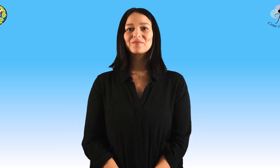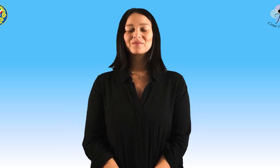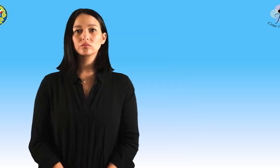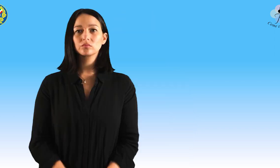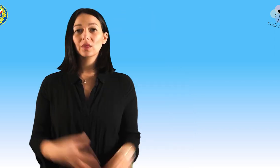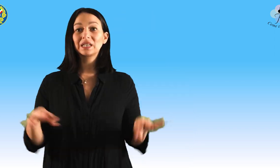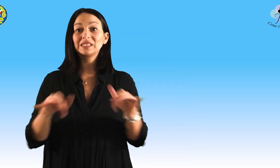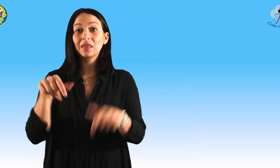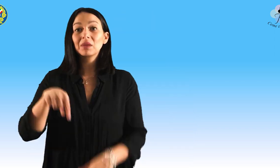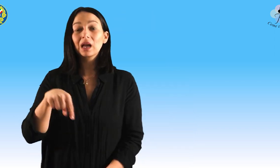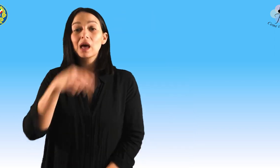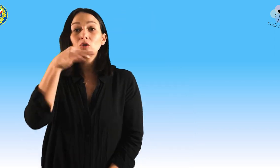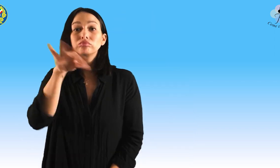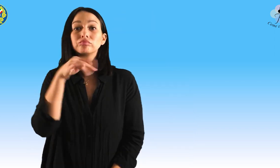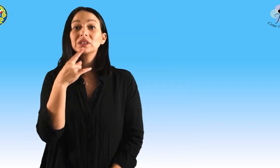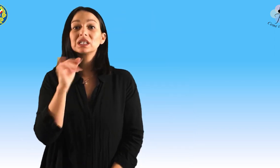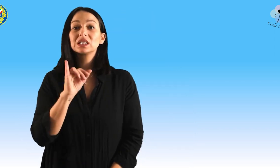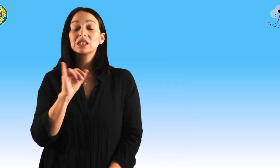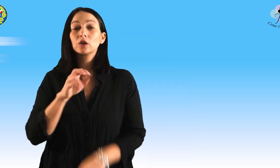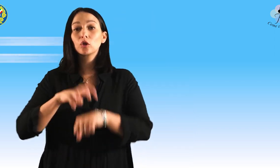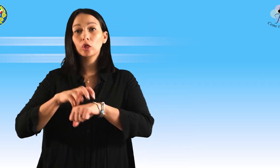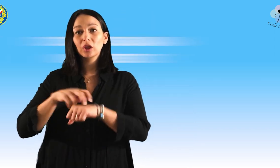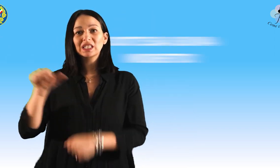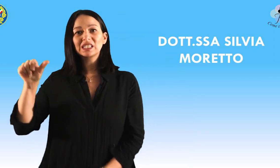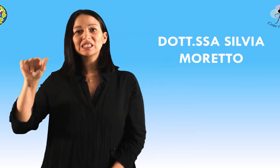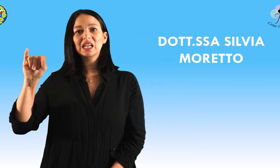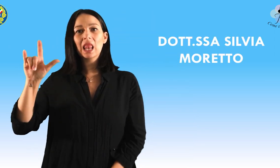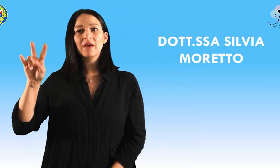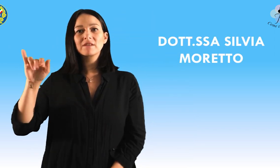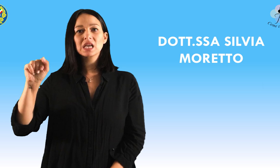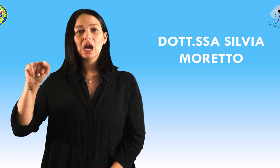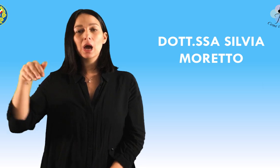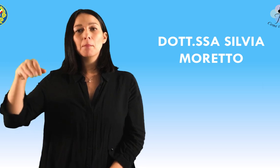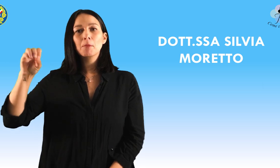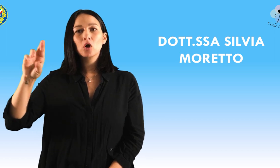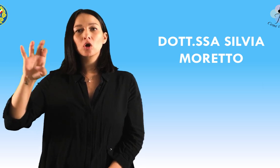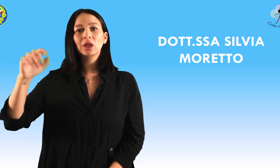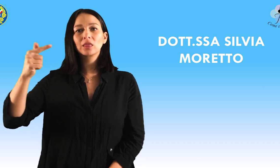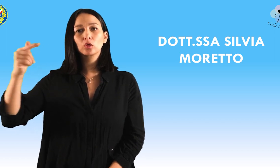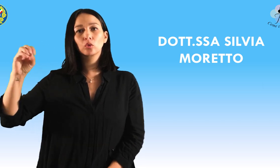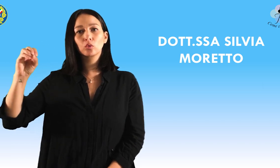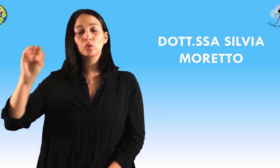La relatrice del nuovo ciclo di seminari sarà la Dott.ssa Silvia Moretto,